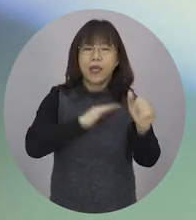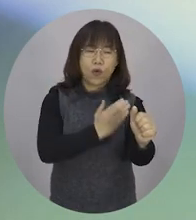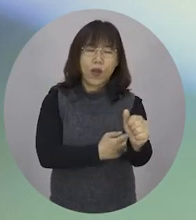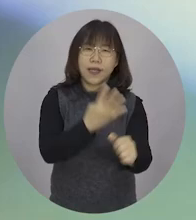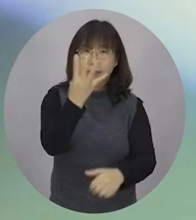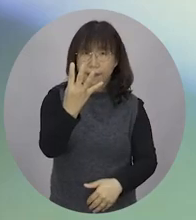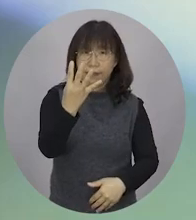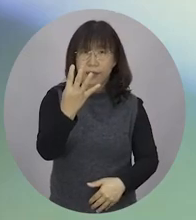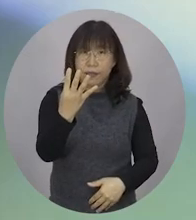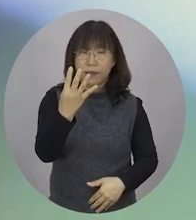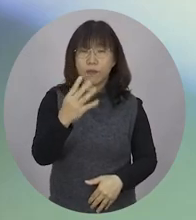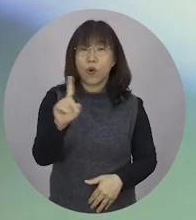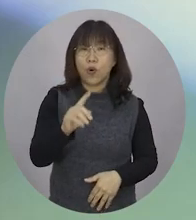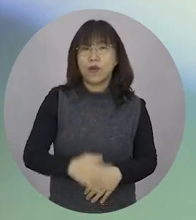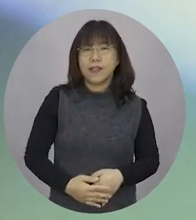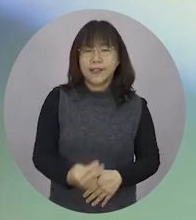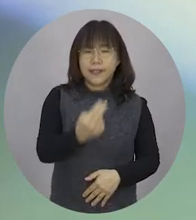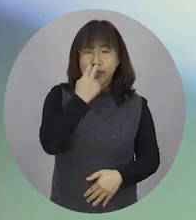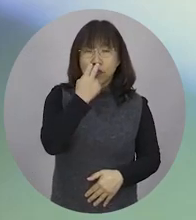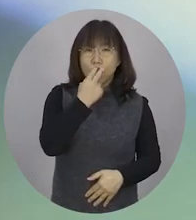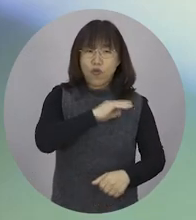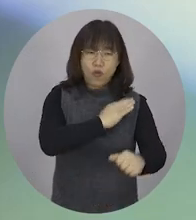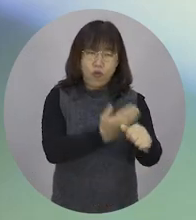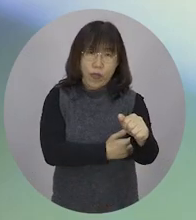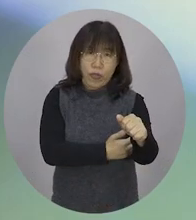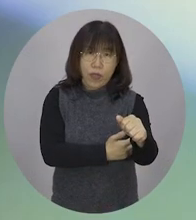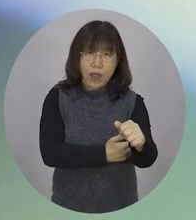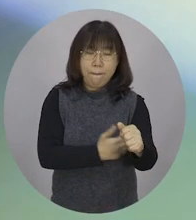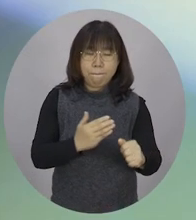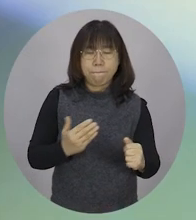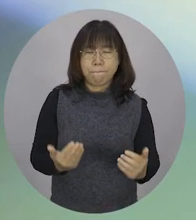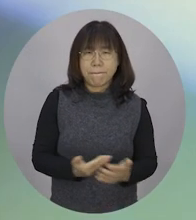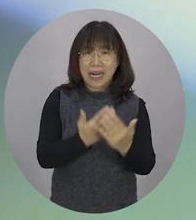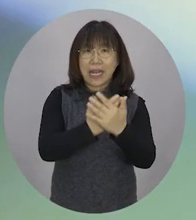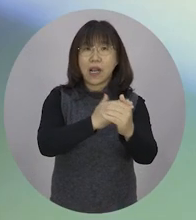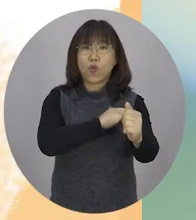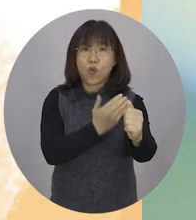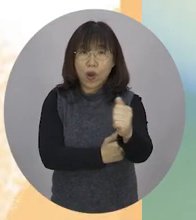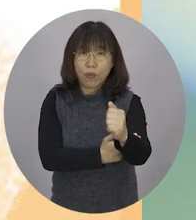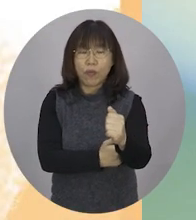児童の4大権利である生存権、保護権、 発達権、参加権に関する